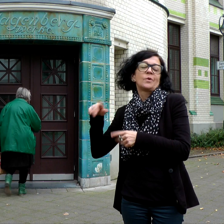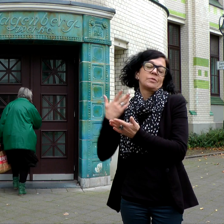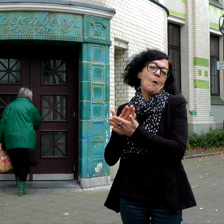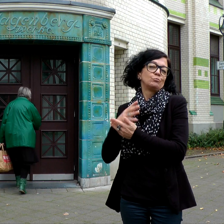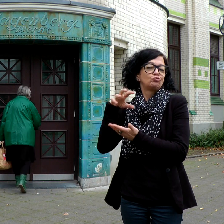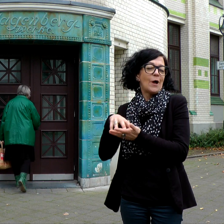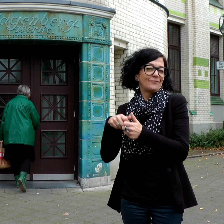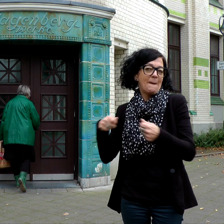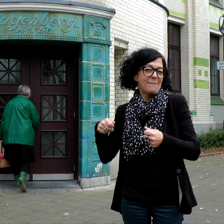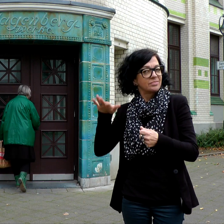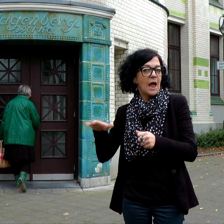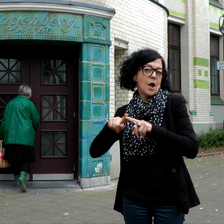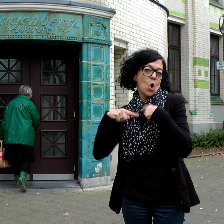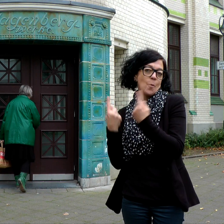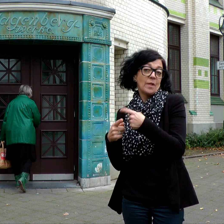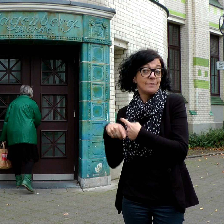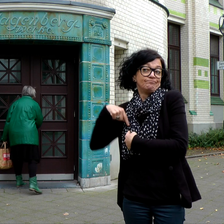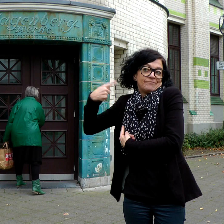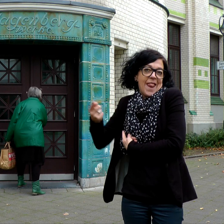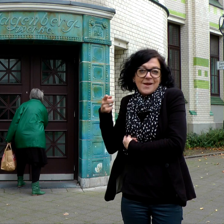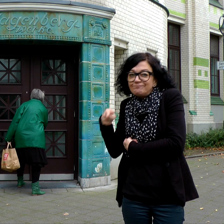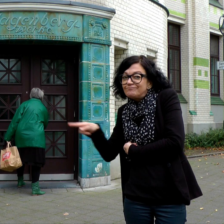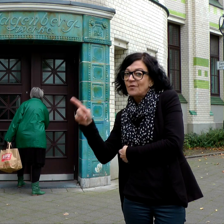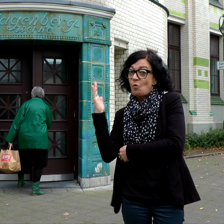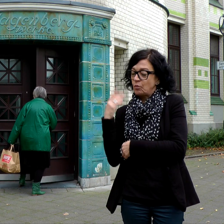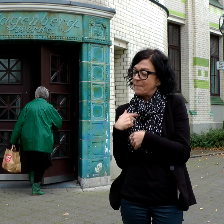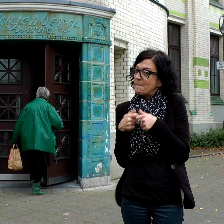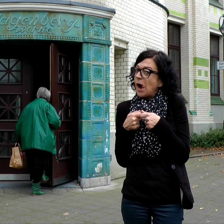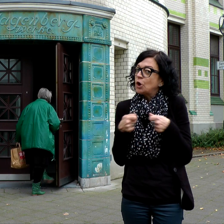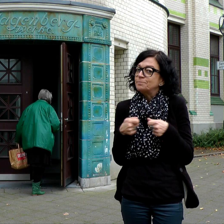Deshalb hat der Stadtverband auch seine Räumlichkeiten dort, wo wir gleich vortragen.